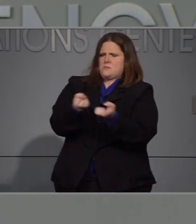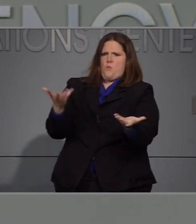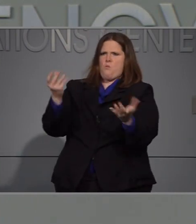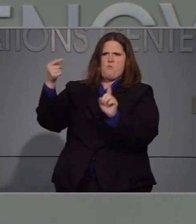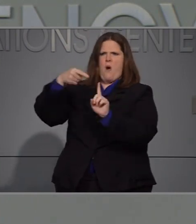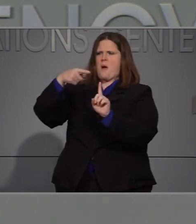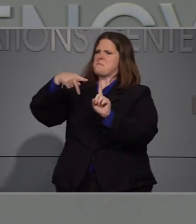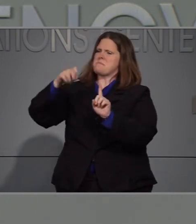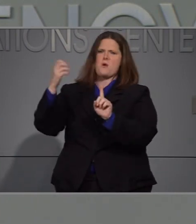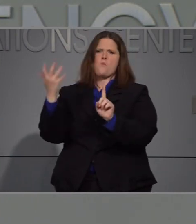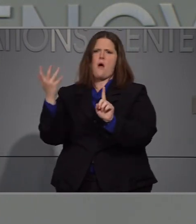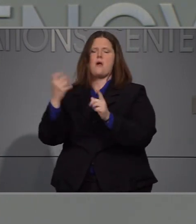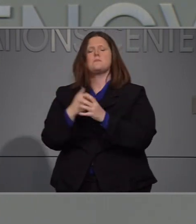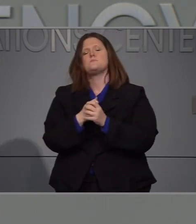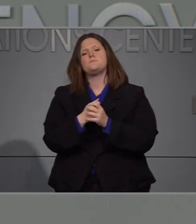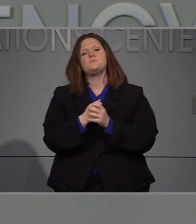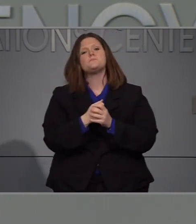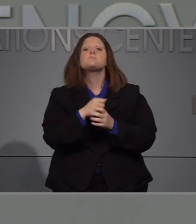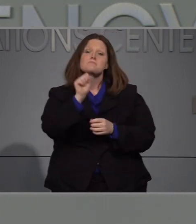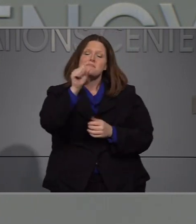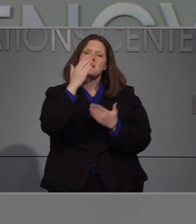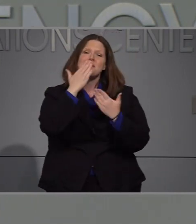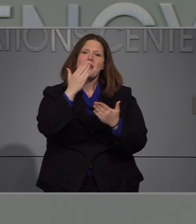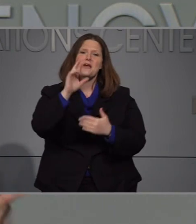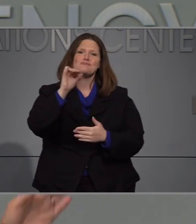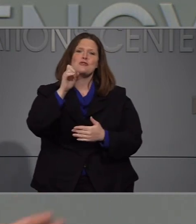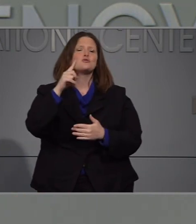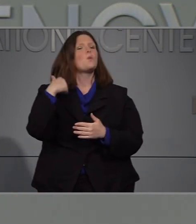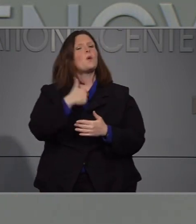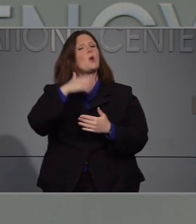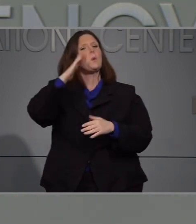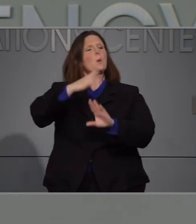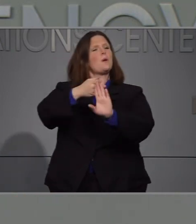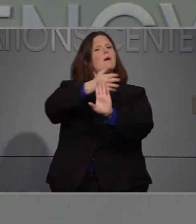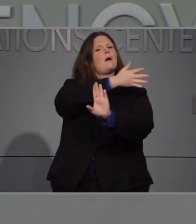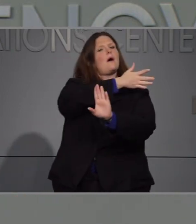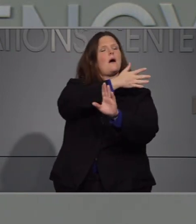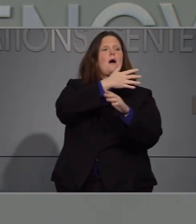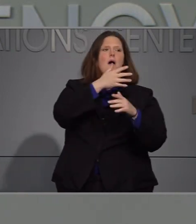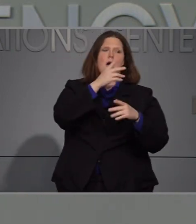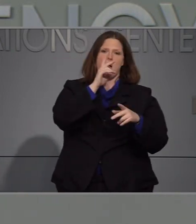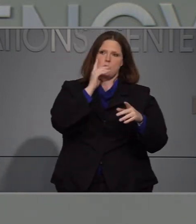En respuesta, gracias, y en cuanto al equipo de protección personal, nosotros